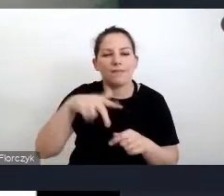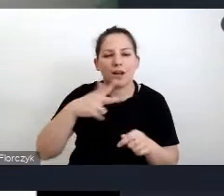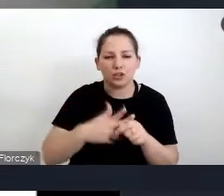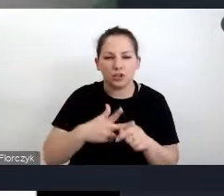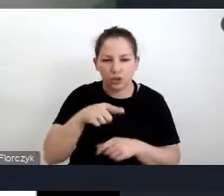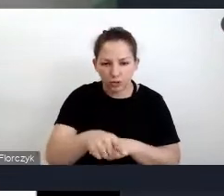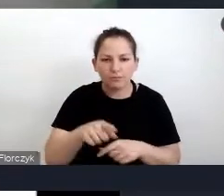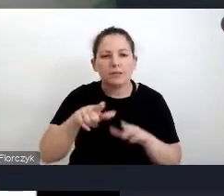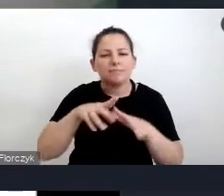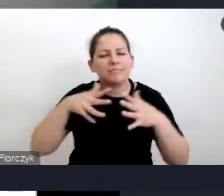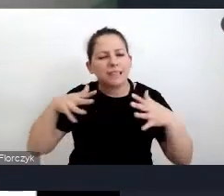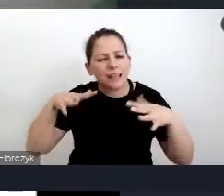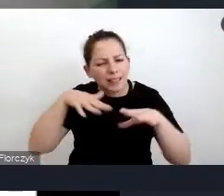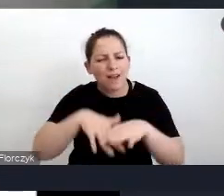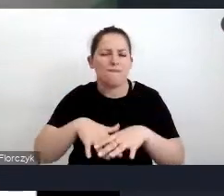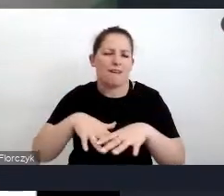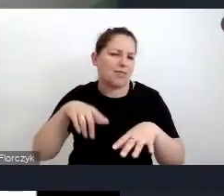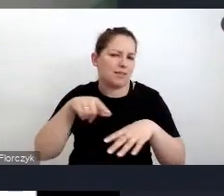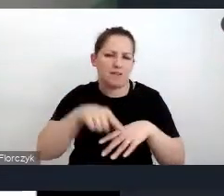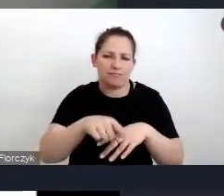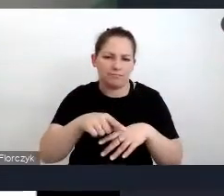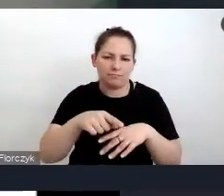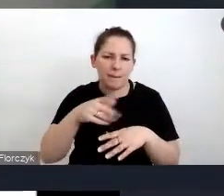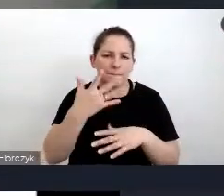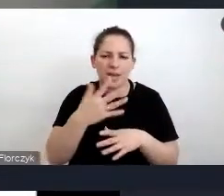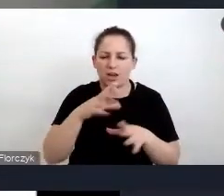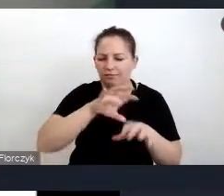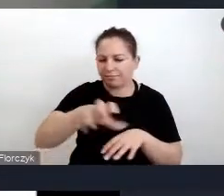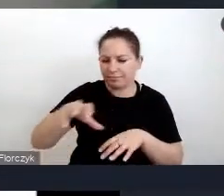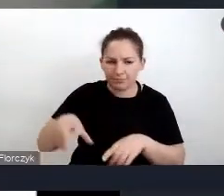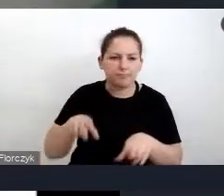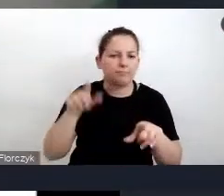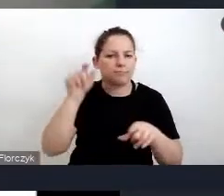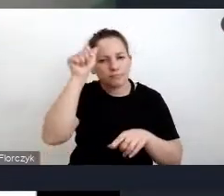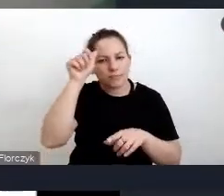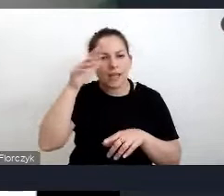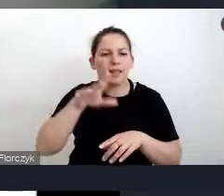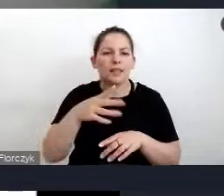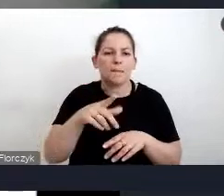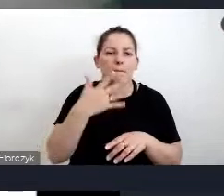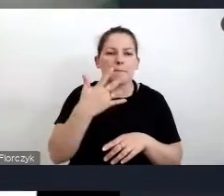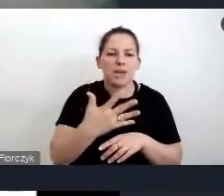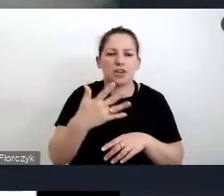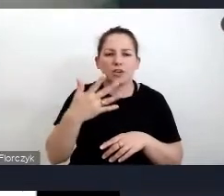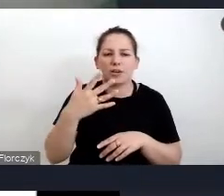i jest zorganizowana w pięciu wymiarach, zwanych również 5P od pierwszych liter wymiarów po angielsku: